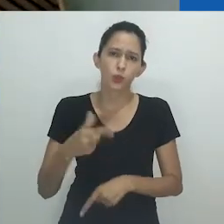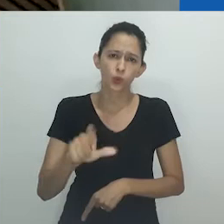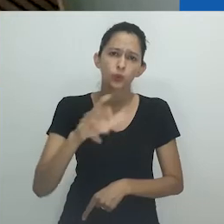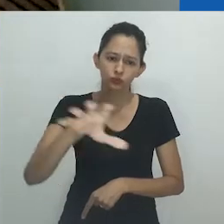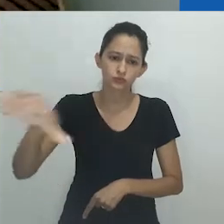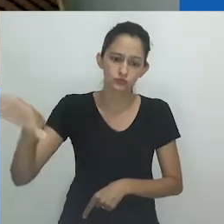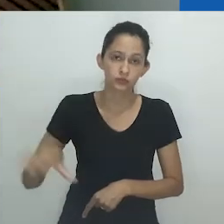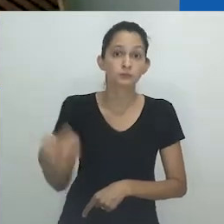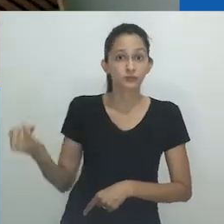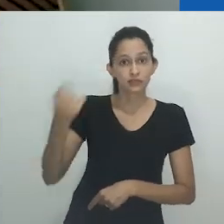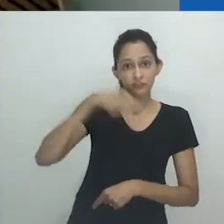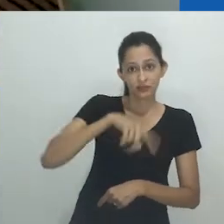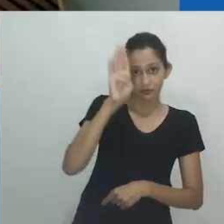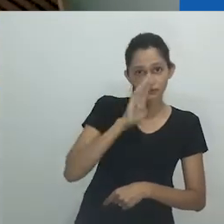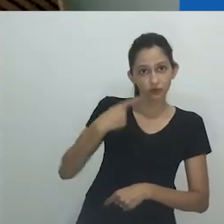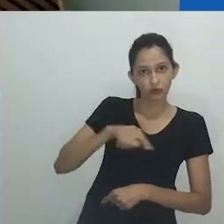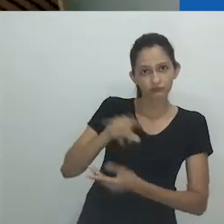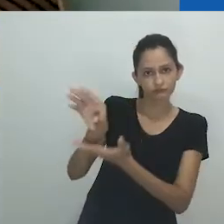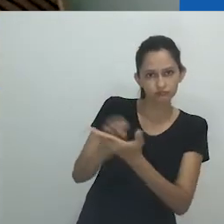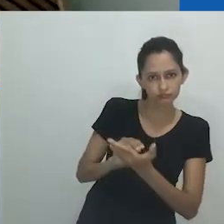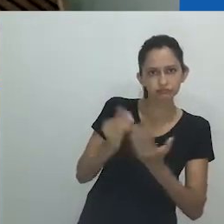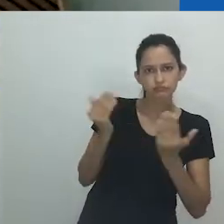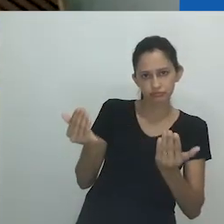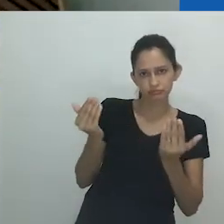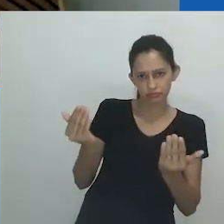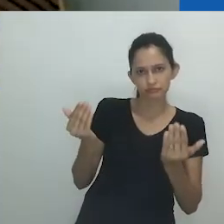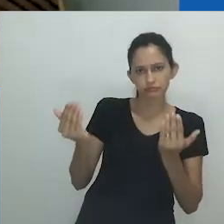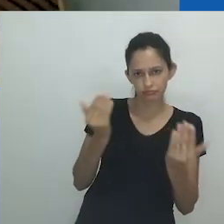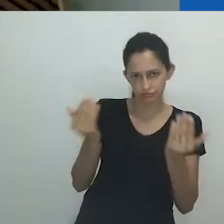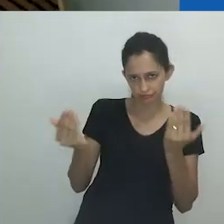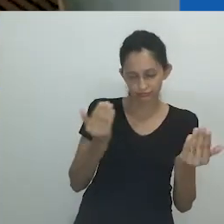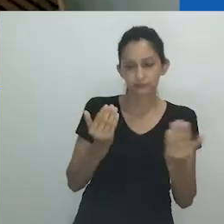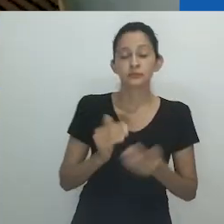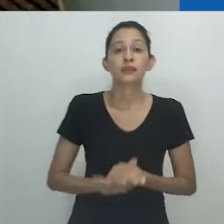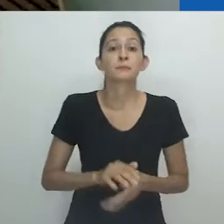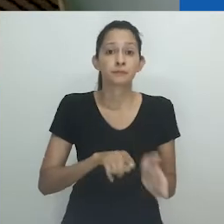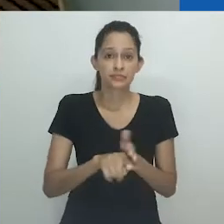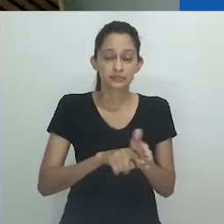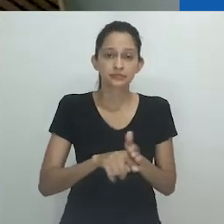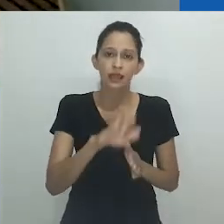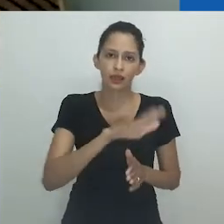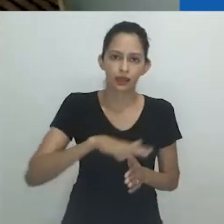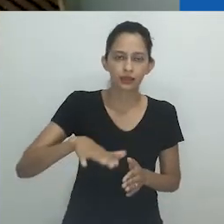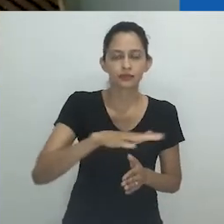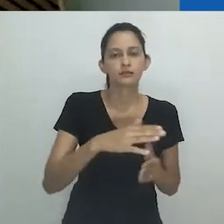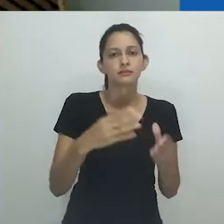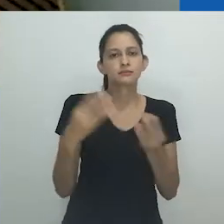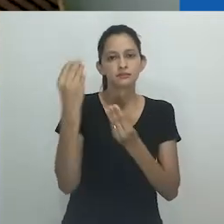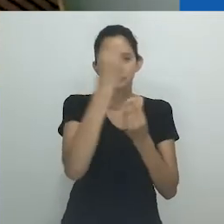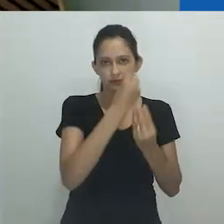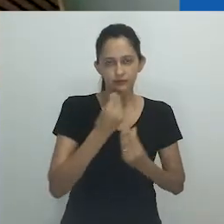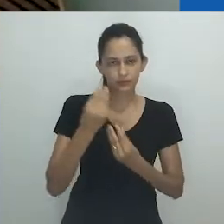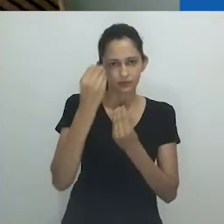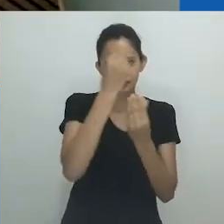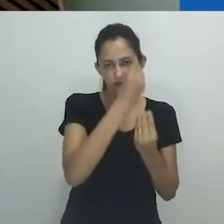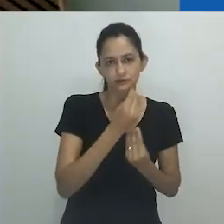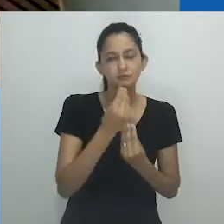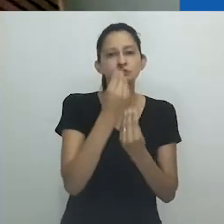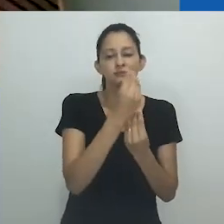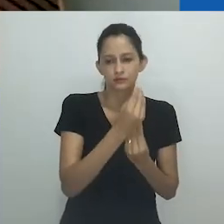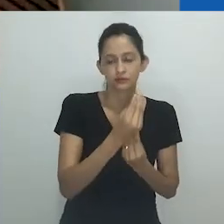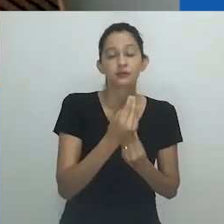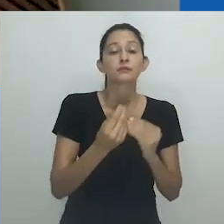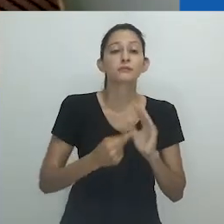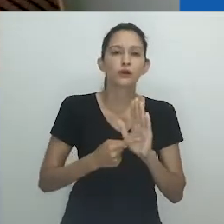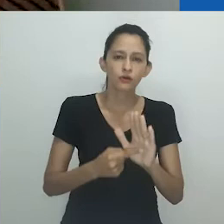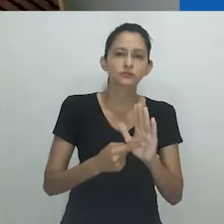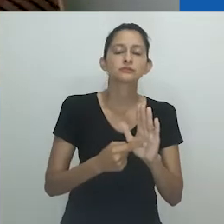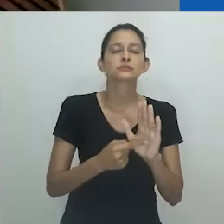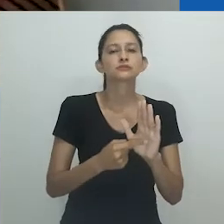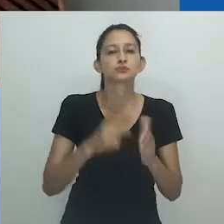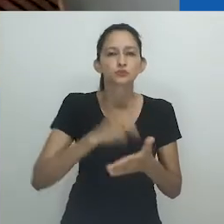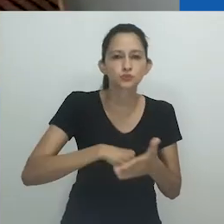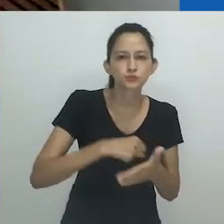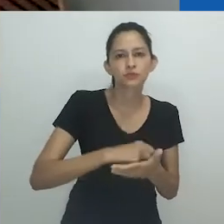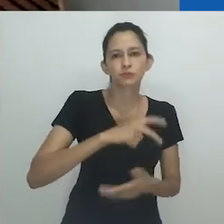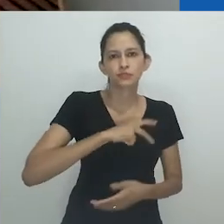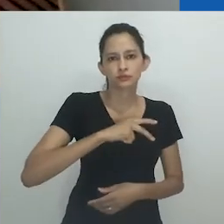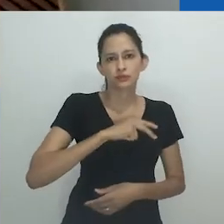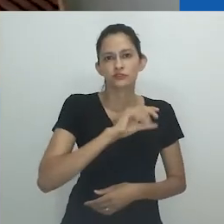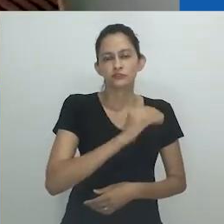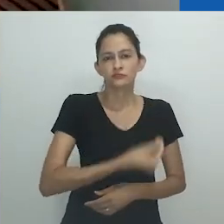e outros contextos da África, vale também para o Brasil. O conhecimento produzido no campo da sexualidade invisibiliza formas e lutas particulares de vida.